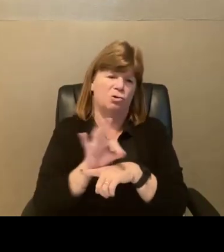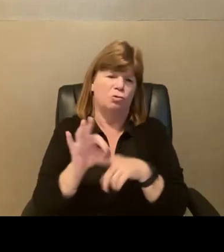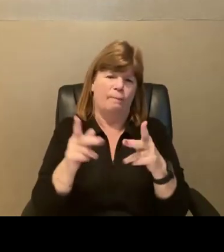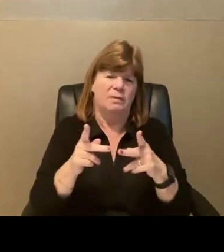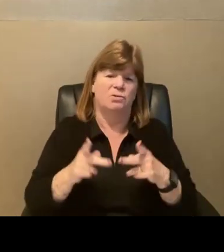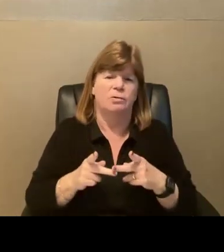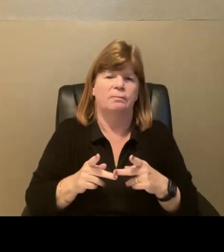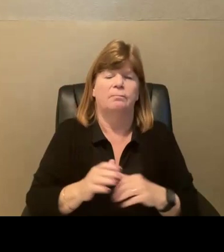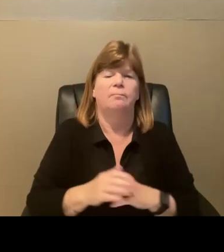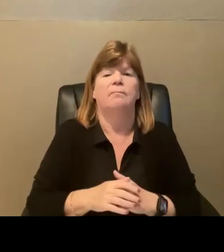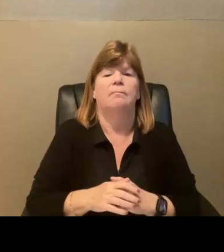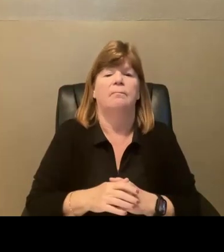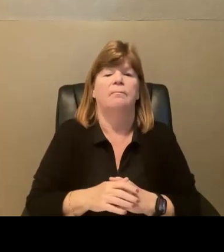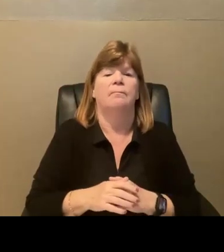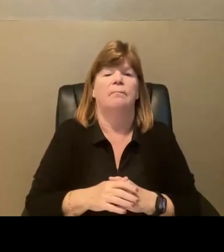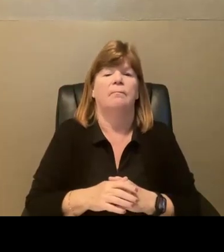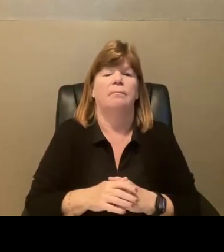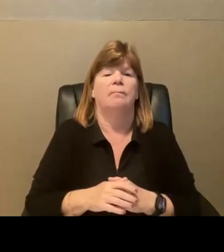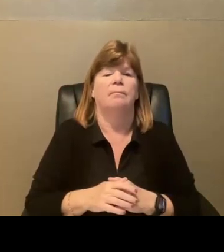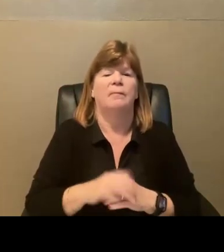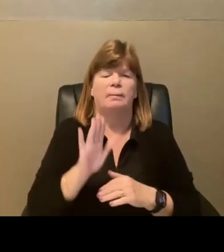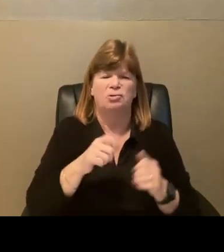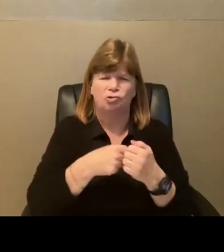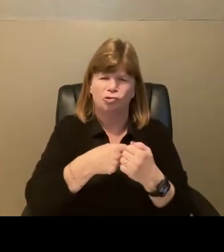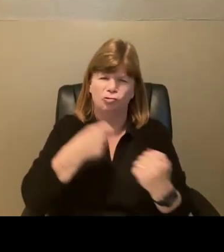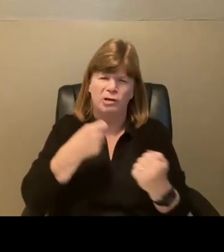Pero está estirando ese nervio aún más.